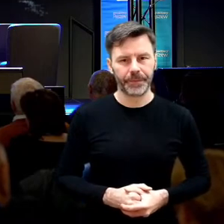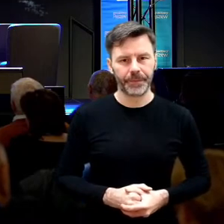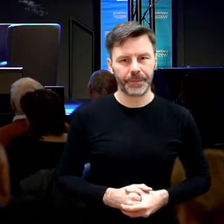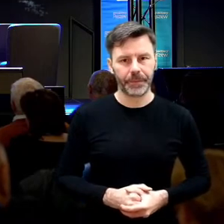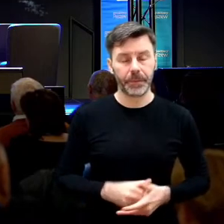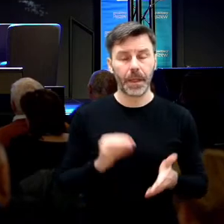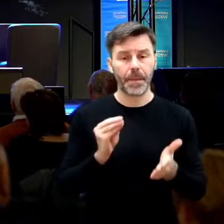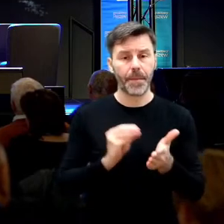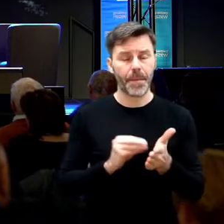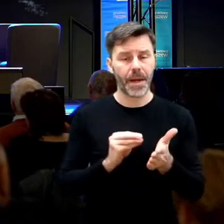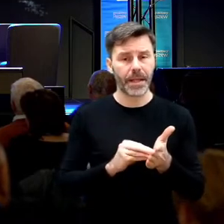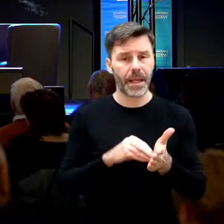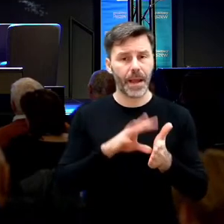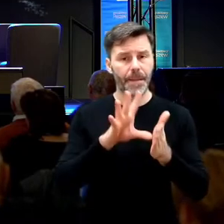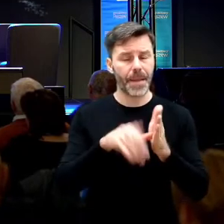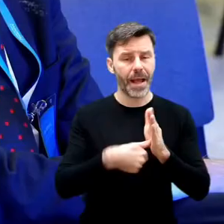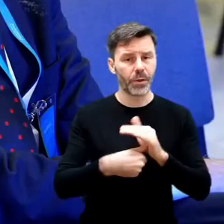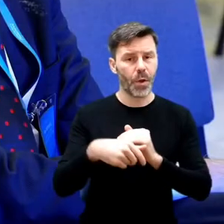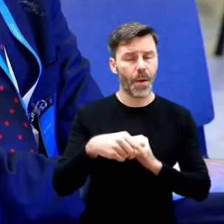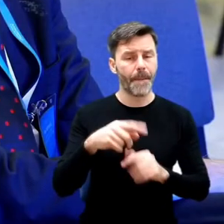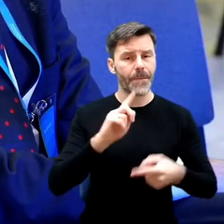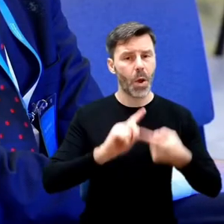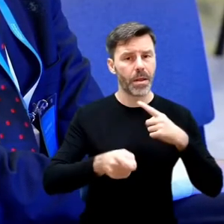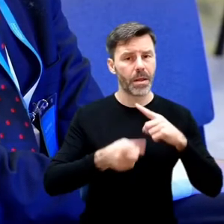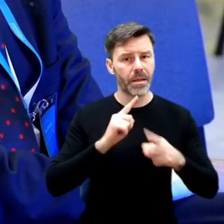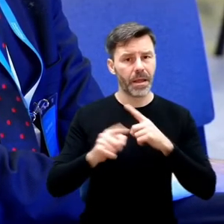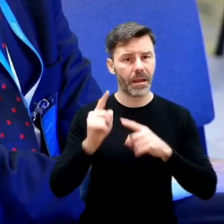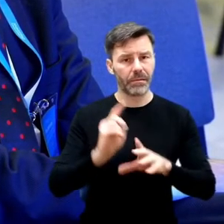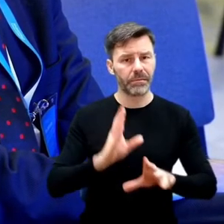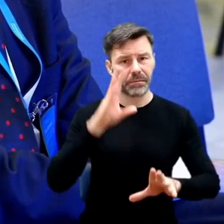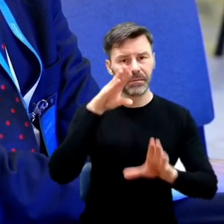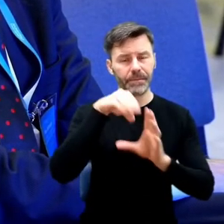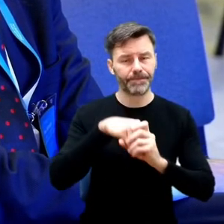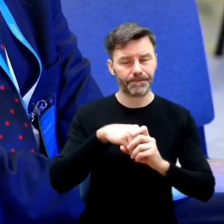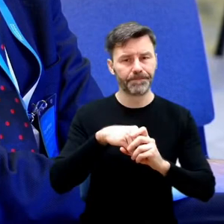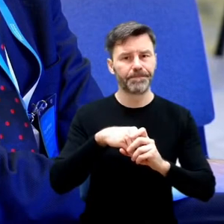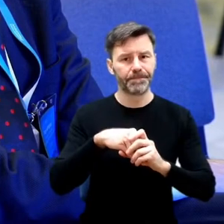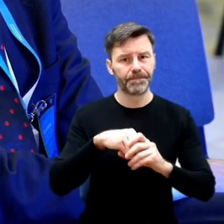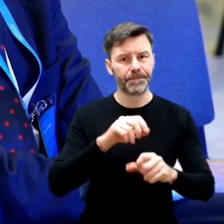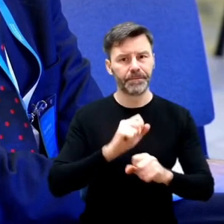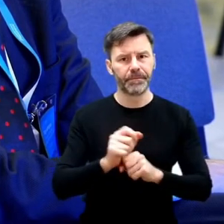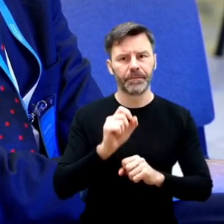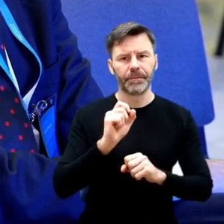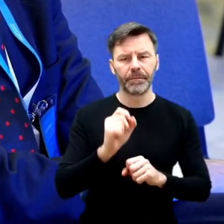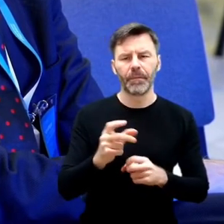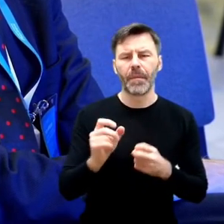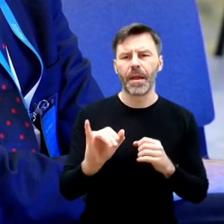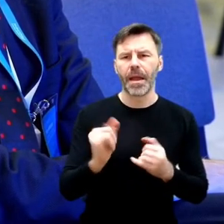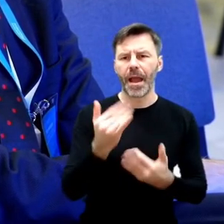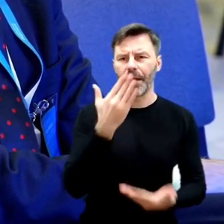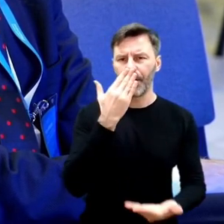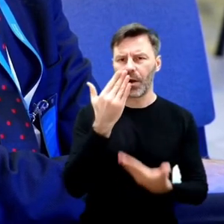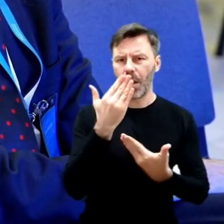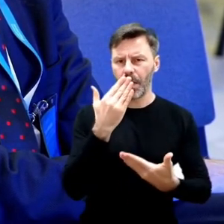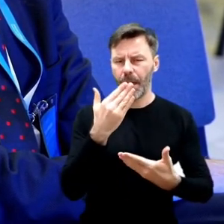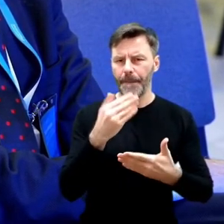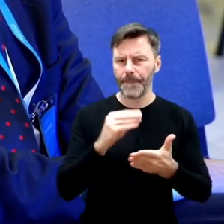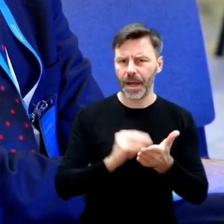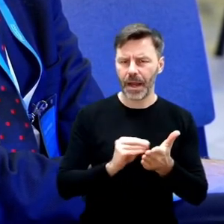nie tylko w te programy, które są gdzieś zapisane, ale w to jak ta praktyka właśnie jest kształtowana, jak wygląda.